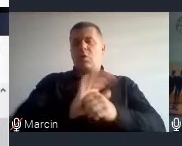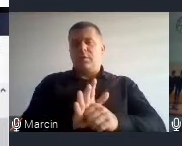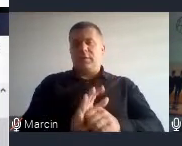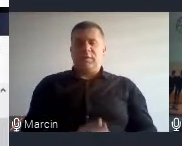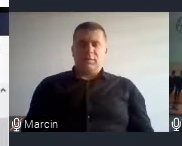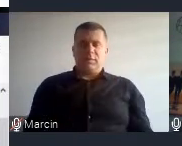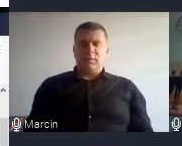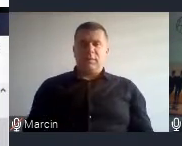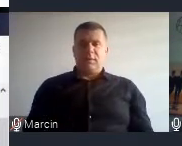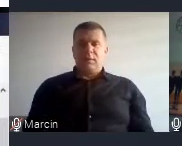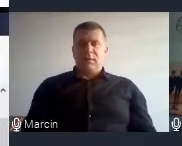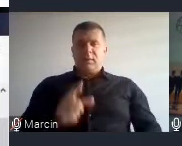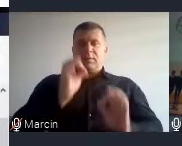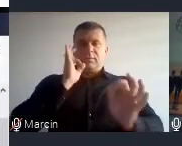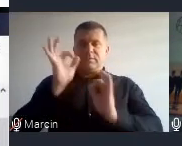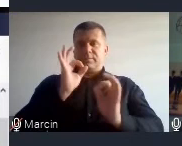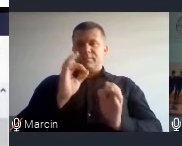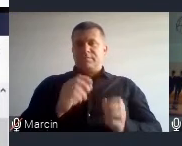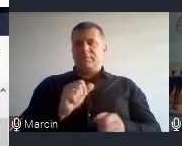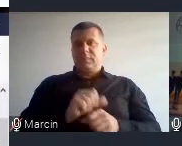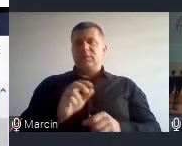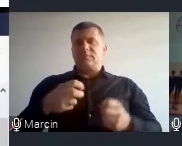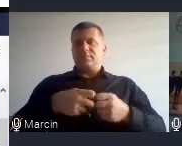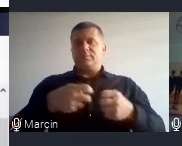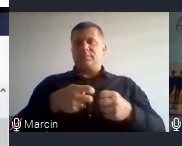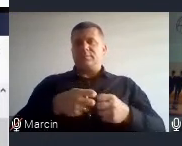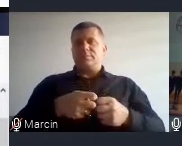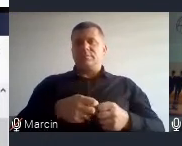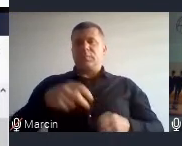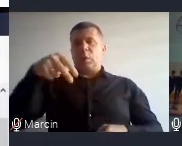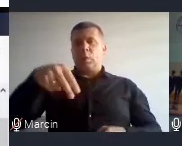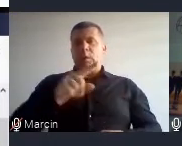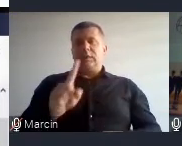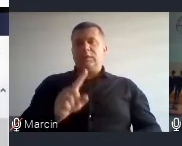To jest informacja, która znajduje się na stronie UZP.